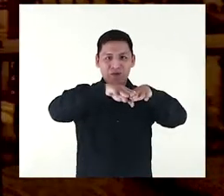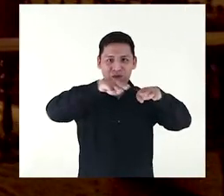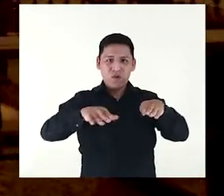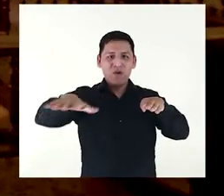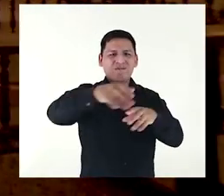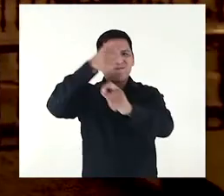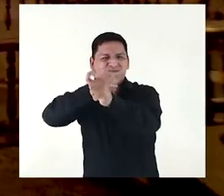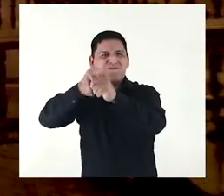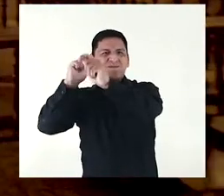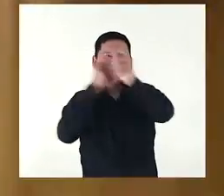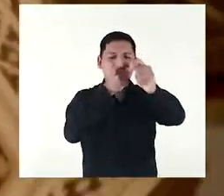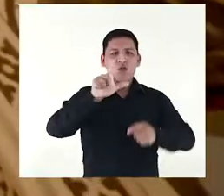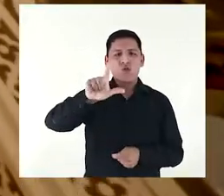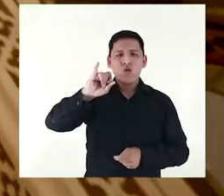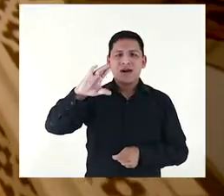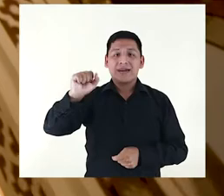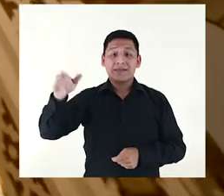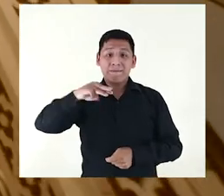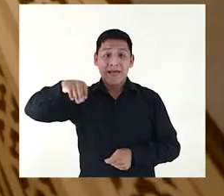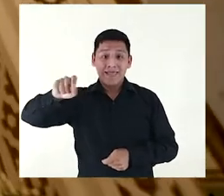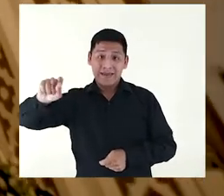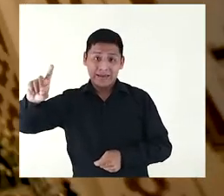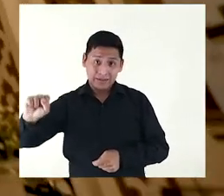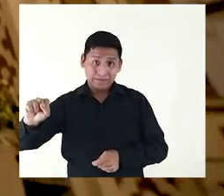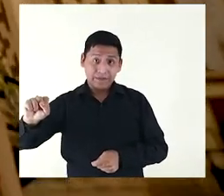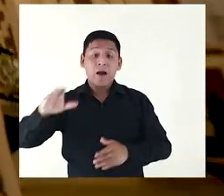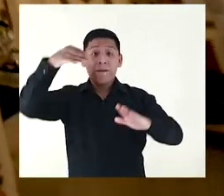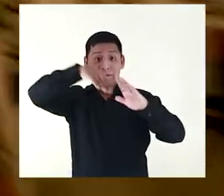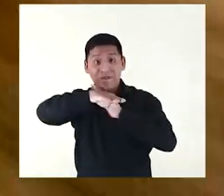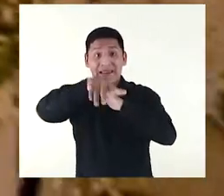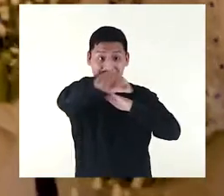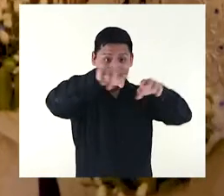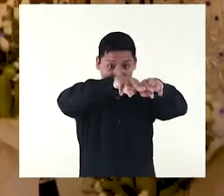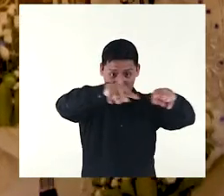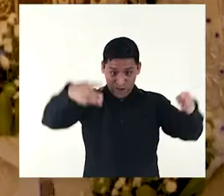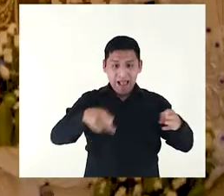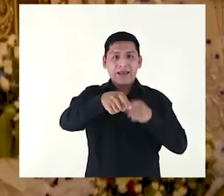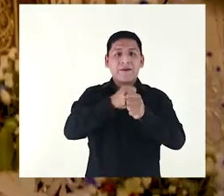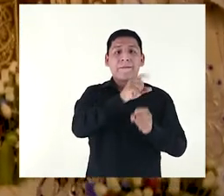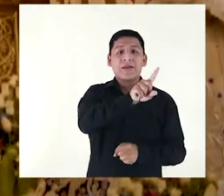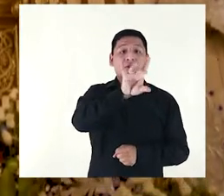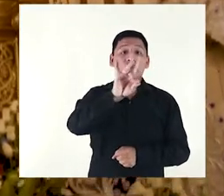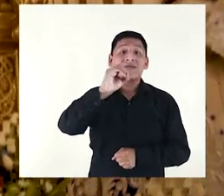el nombre de su constructor, Lucas de Meléndez. Finalmente, el altar es de 1805 en estilo